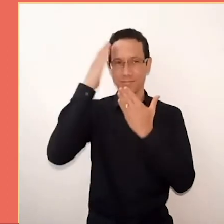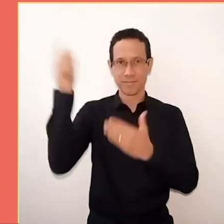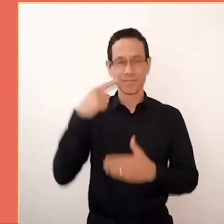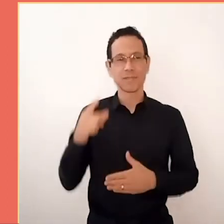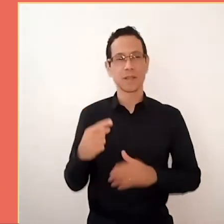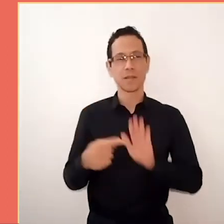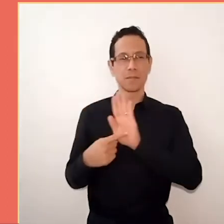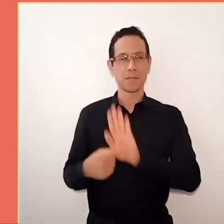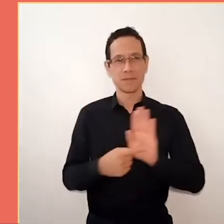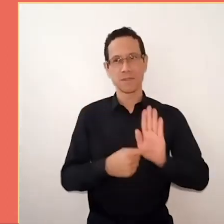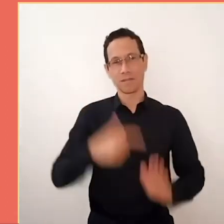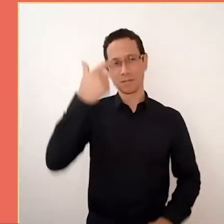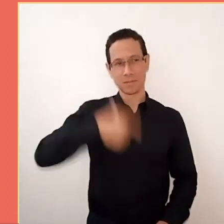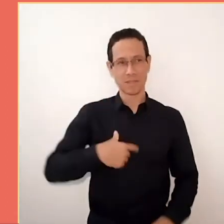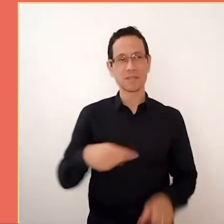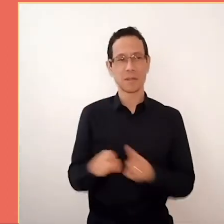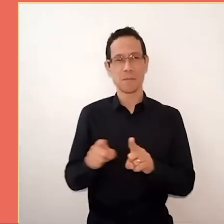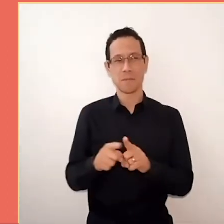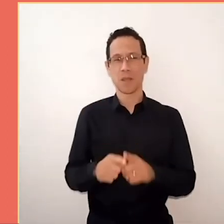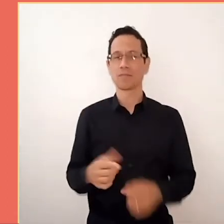da minha pessoa, mais generosa do que eu mereço.